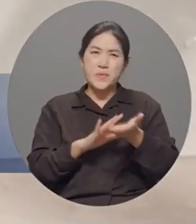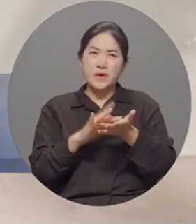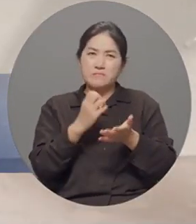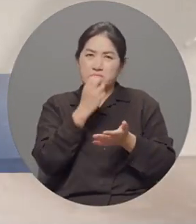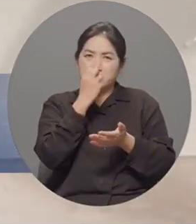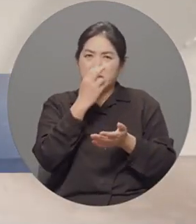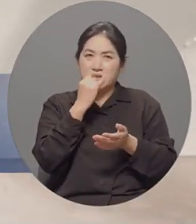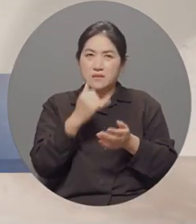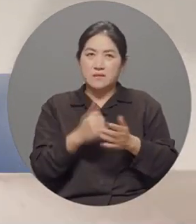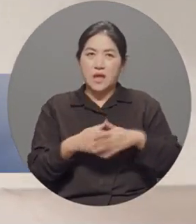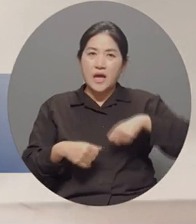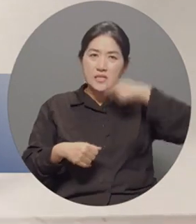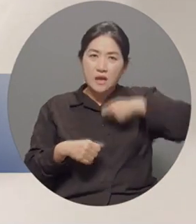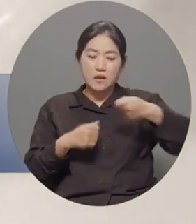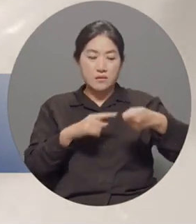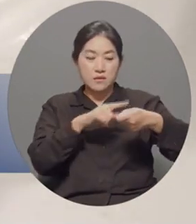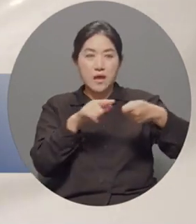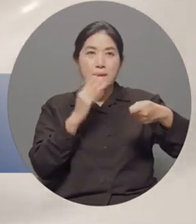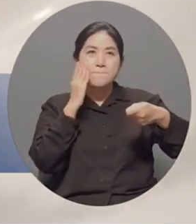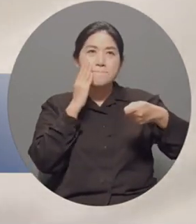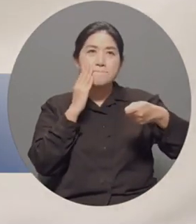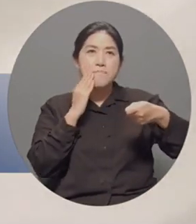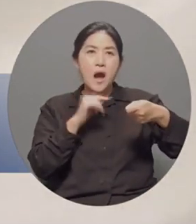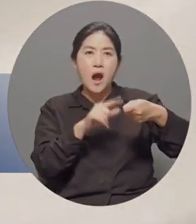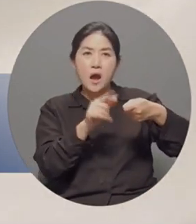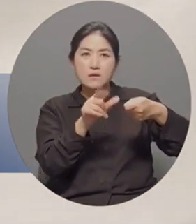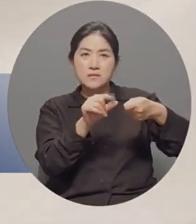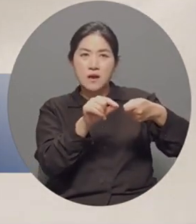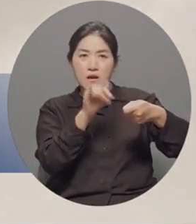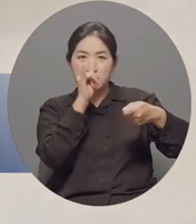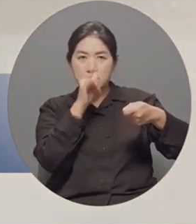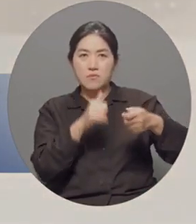(인터뷰) 화학약품 같은 그런 냄새가 좀 이렇게 났어요. 닦았는데도 칫솔이 파란색으로 물들어요.